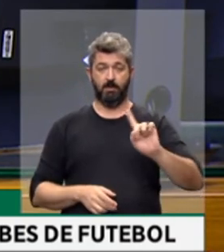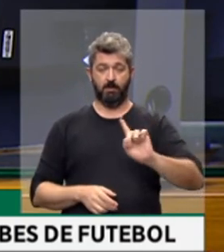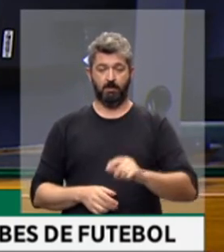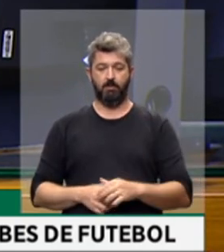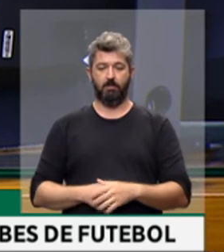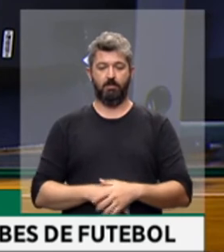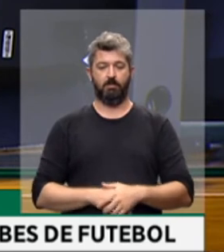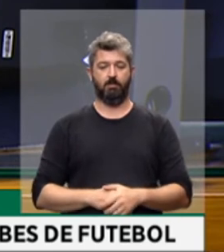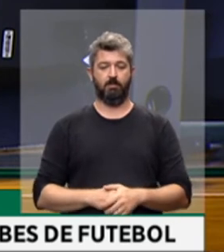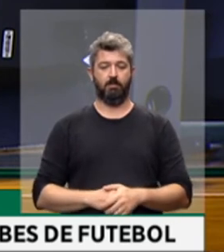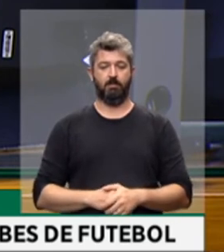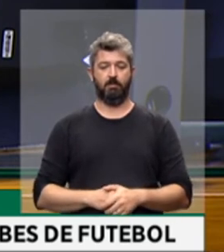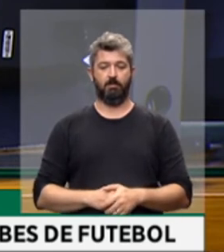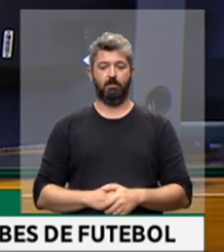VOTA O PROS? COMO VOTA O PSC?